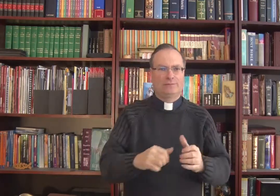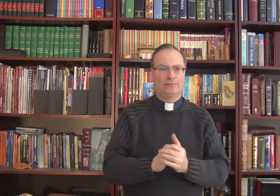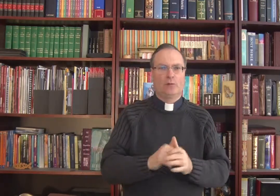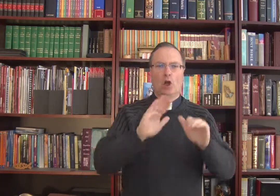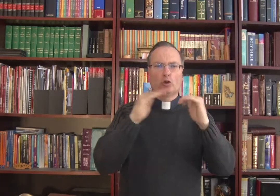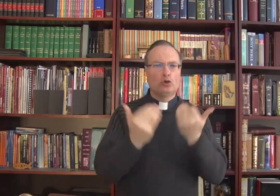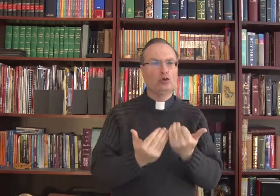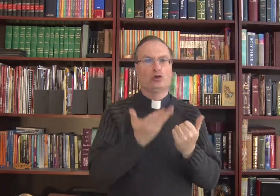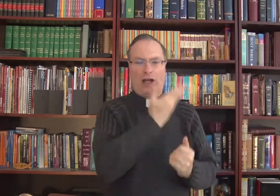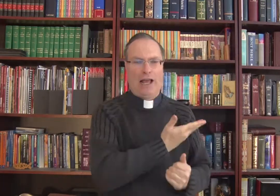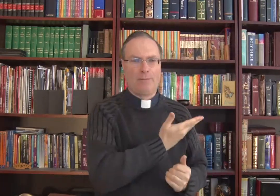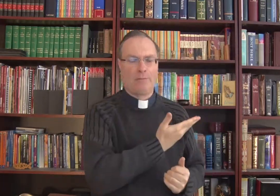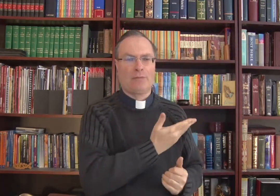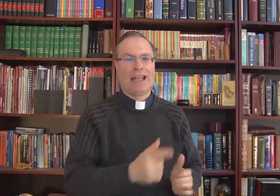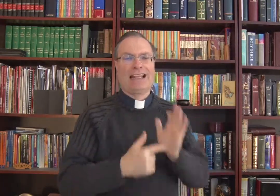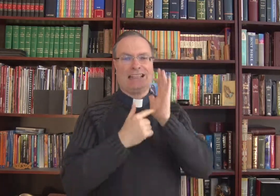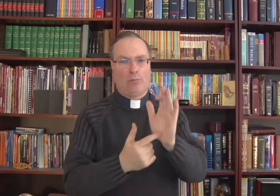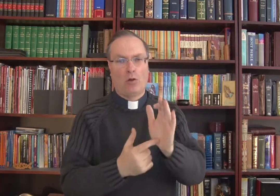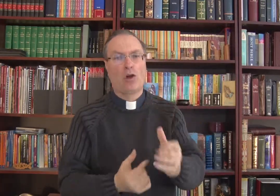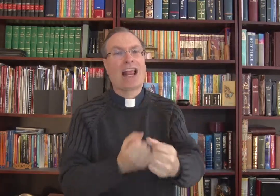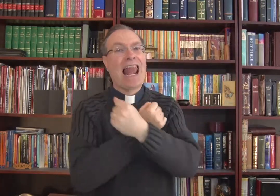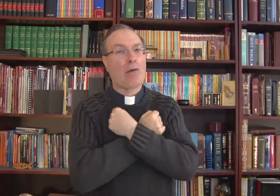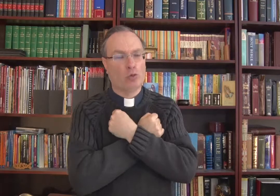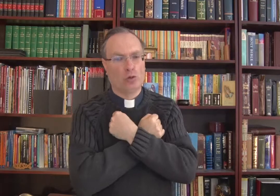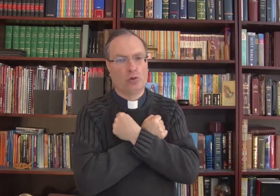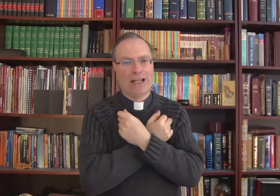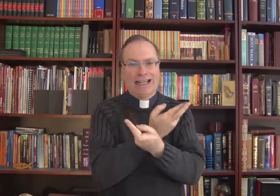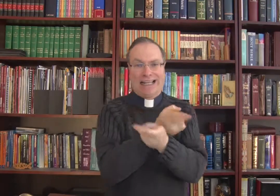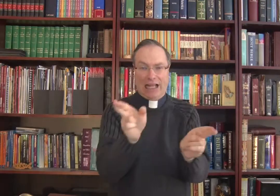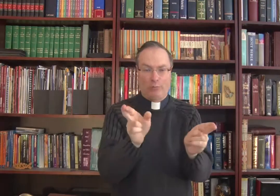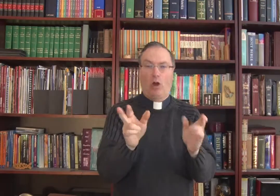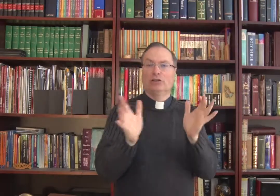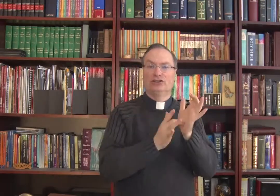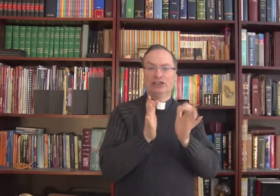Tout cela démontre que l’amour rédempteur de Jésus